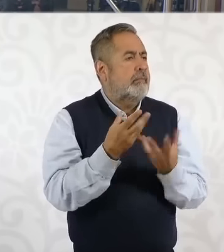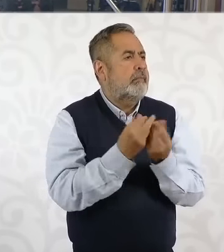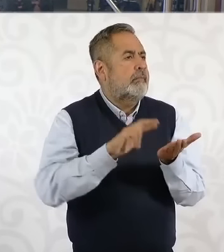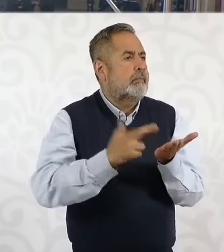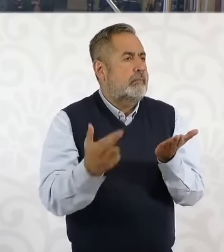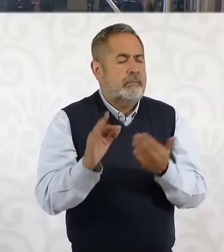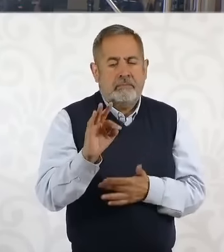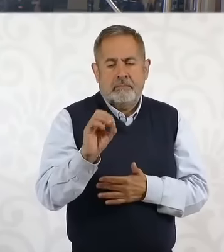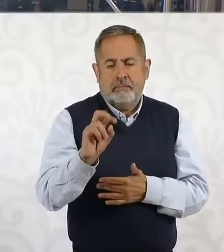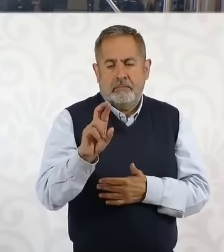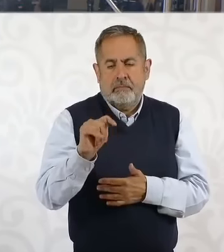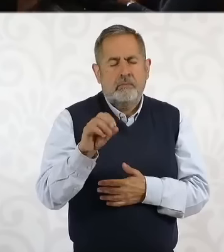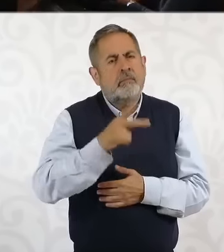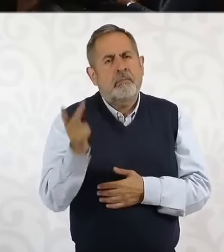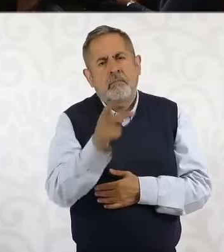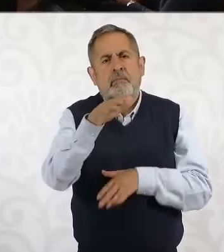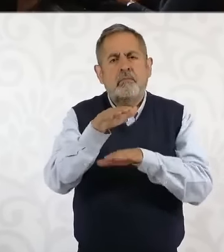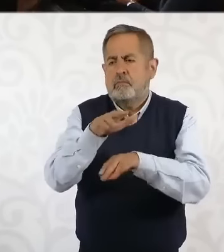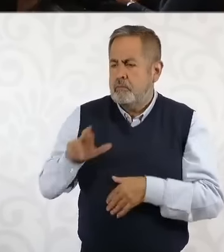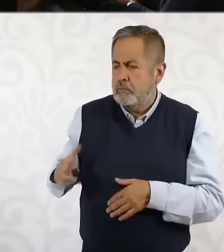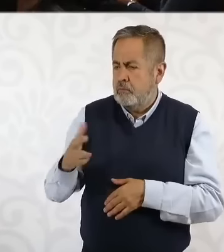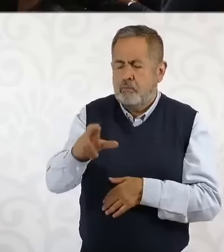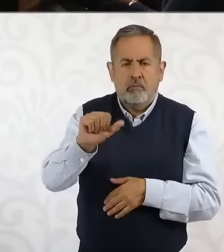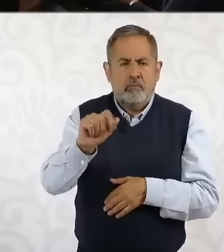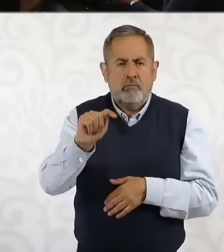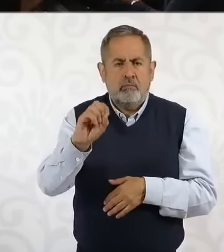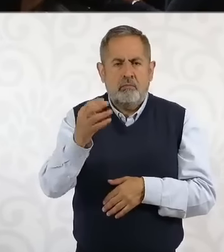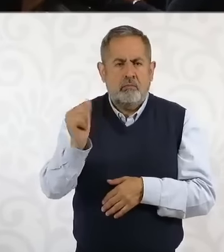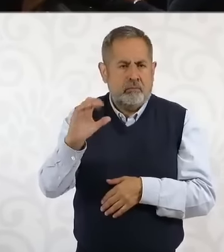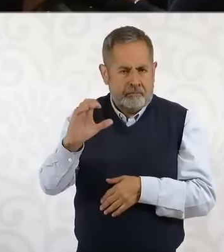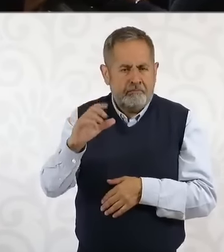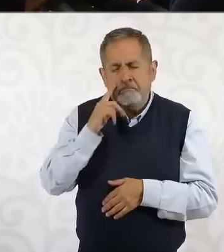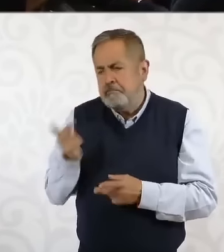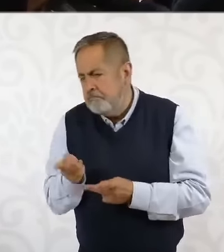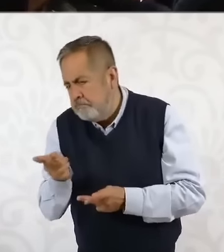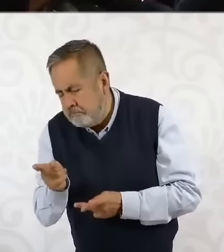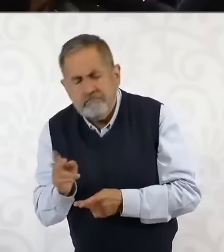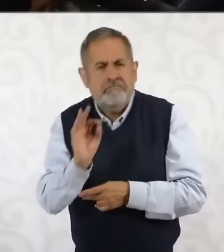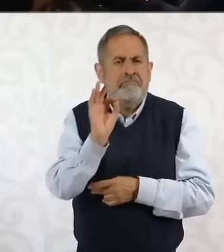en el caso del río Atoyac en revista Fortuna confirmamos que si bien era necesario trabajar